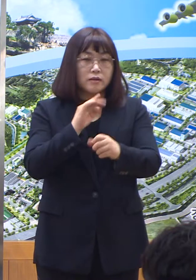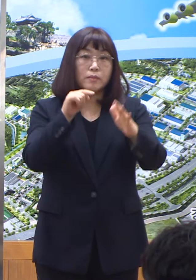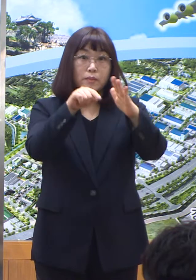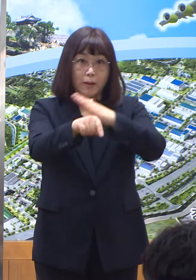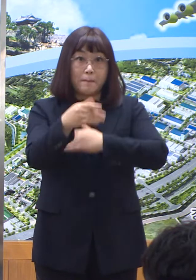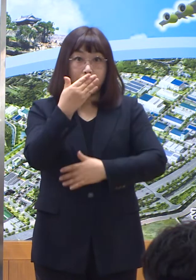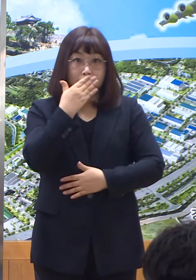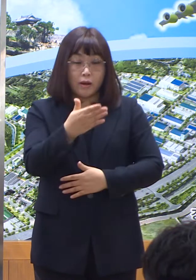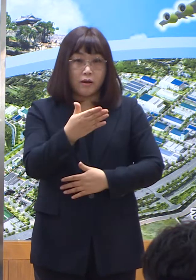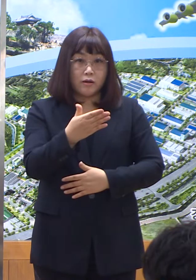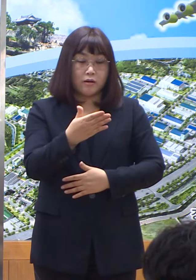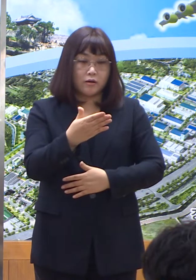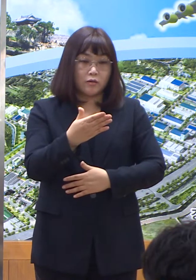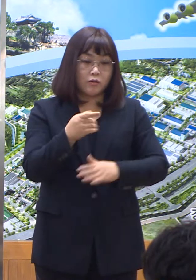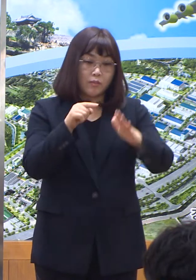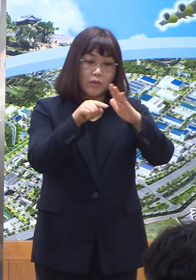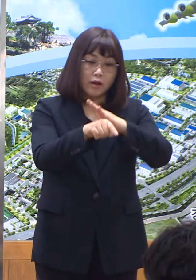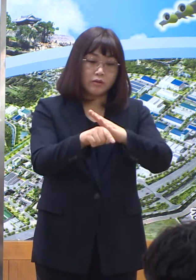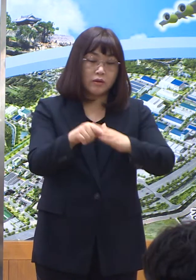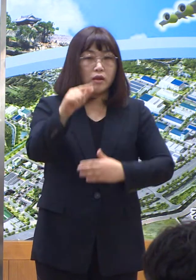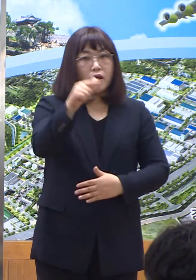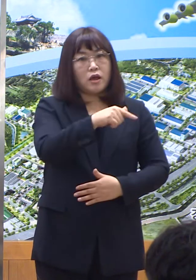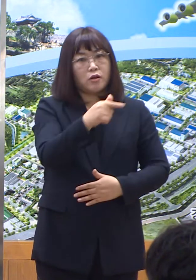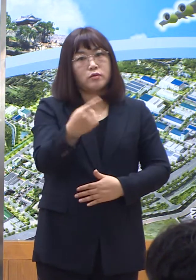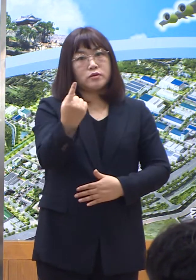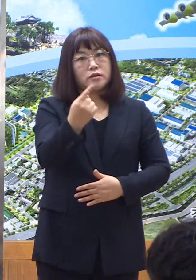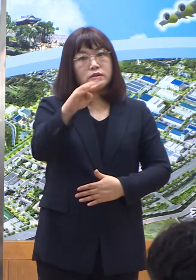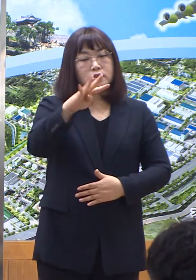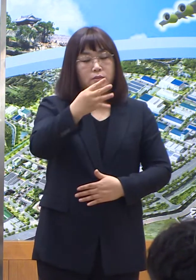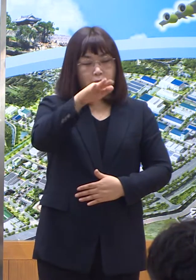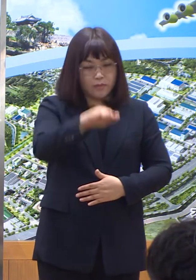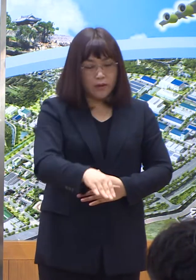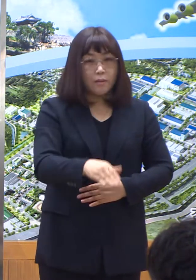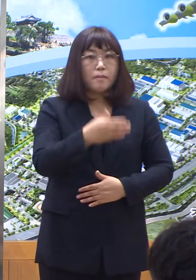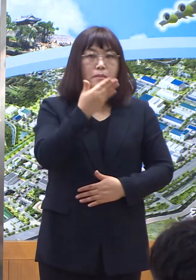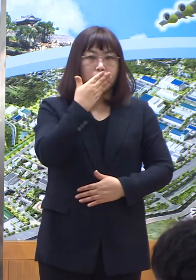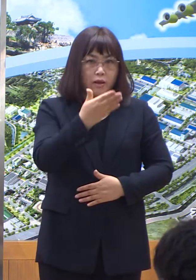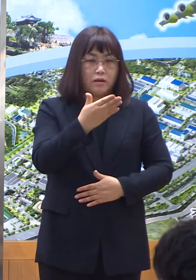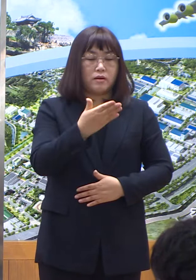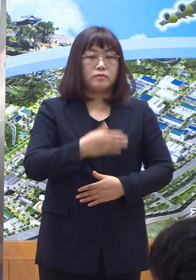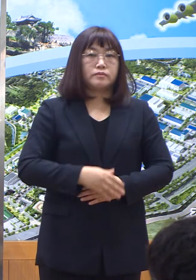창대 일어난 바로 1400 면 우는거 술 안 됩니다